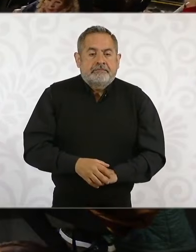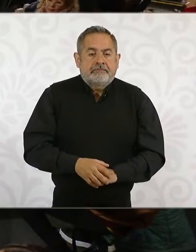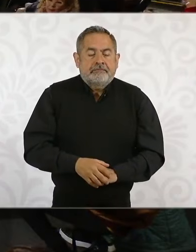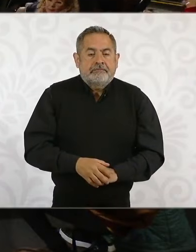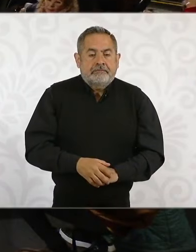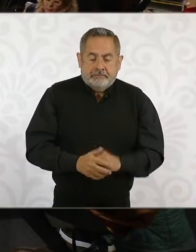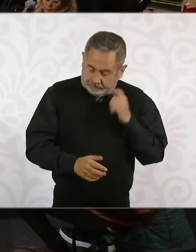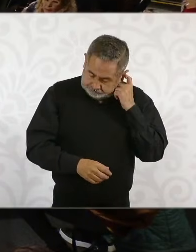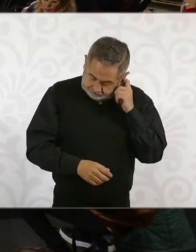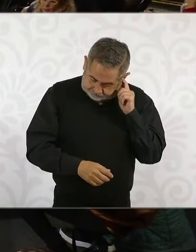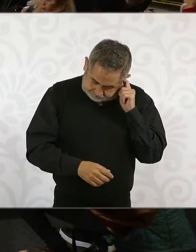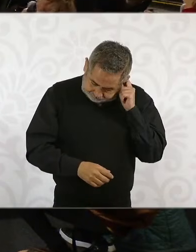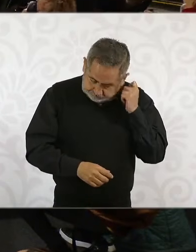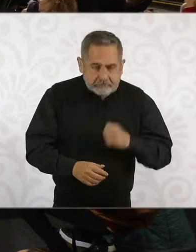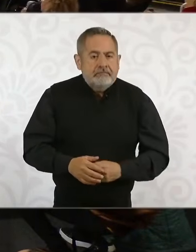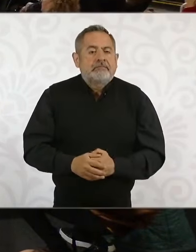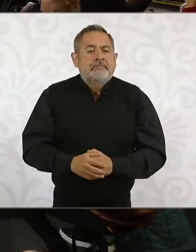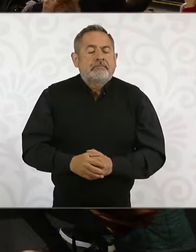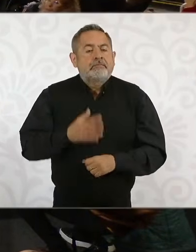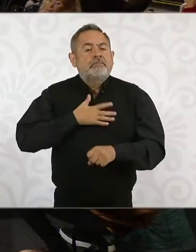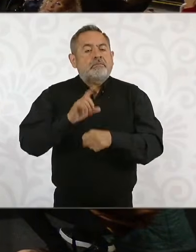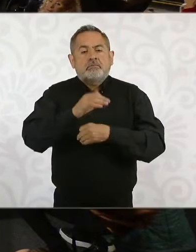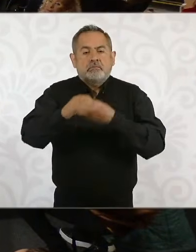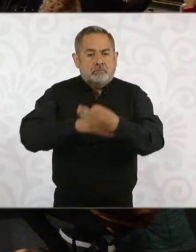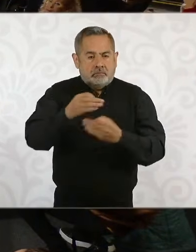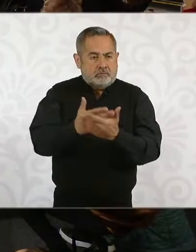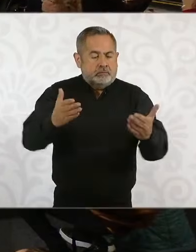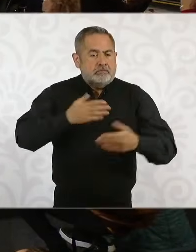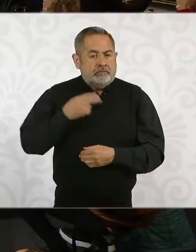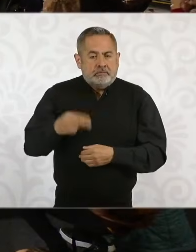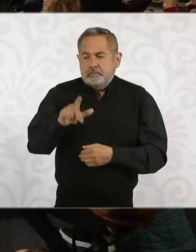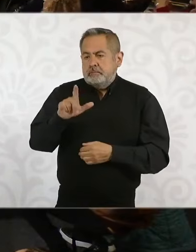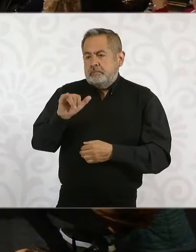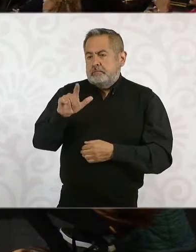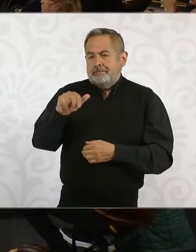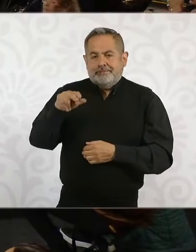Gracias, presidenta. Muy buenos días a todas, a todos, a todes. Liliana Noble de Pulso Saludable.